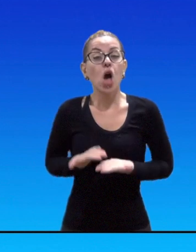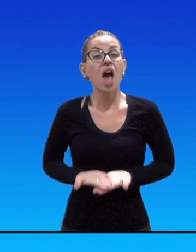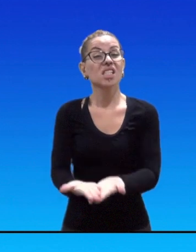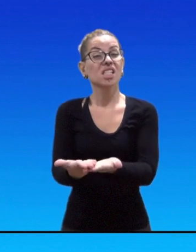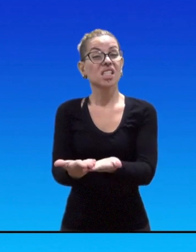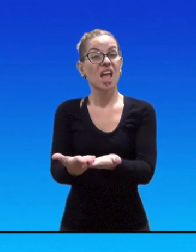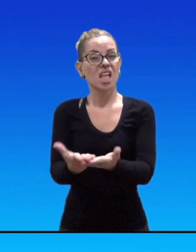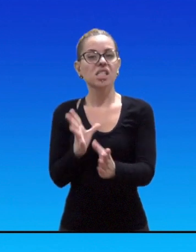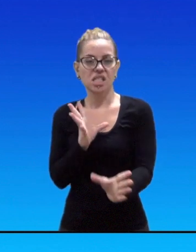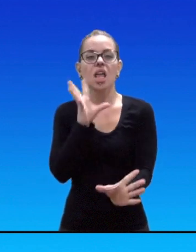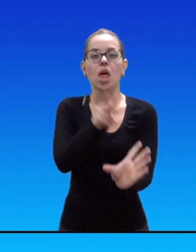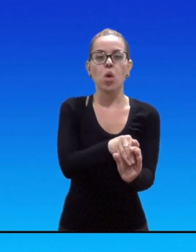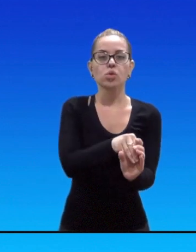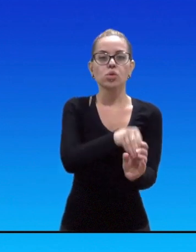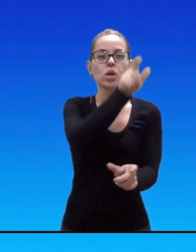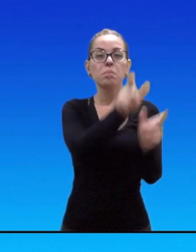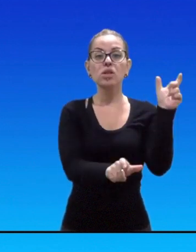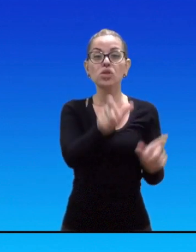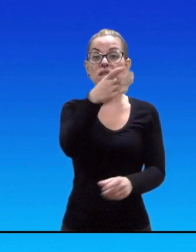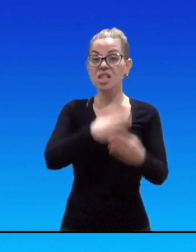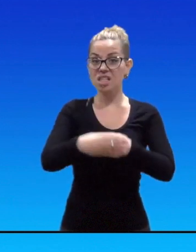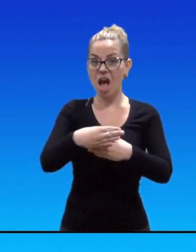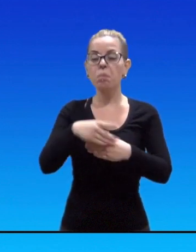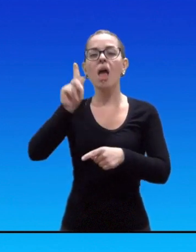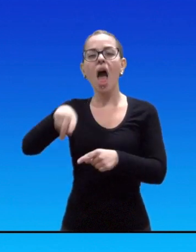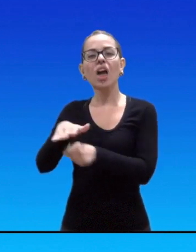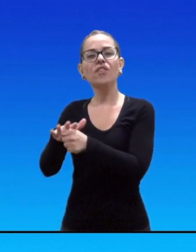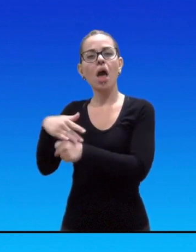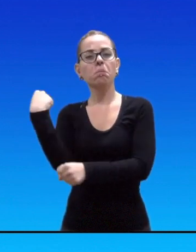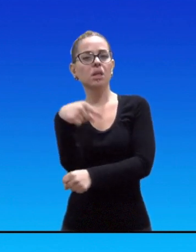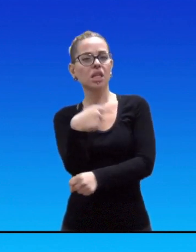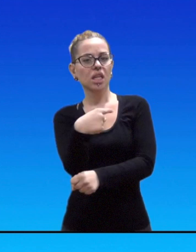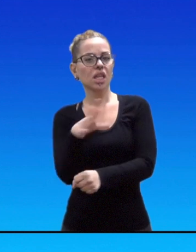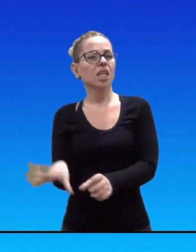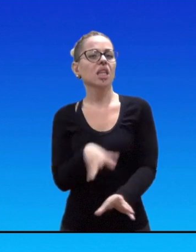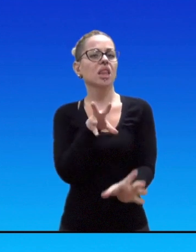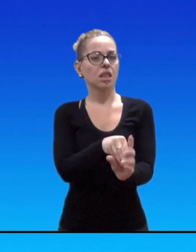assistenziale mirato per l'inclusione delle persone disabili e delle loro famiglie,